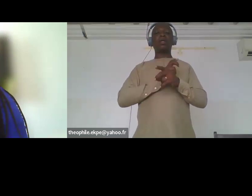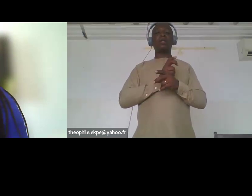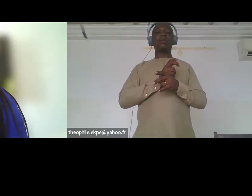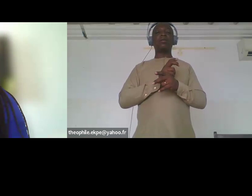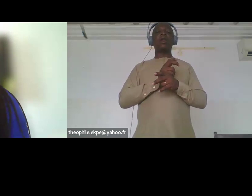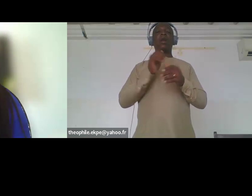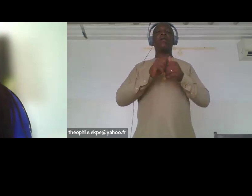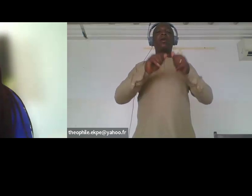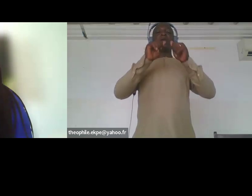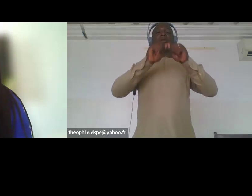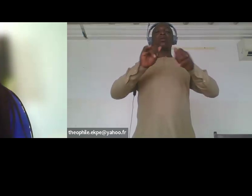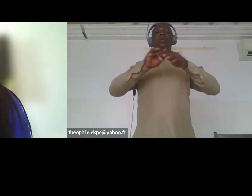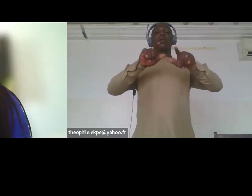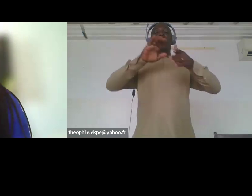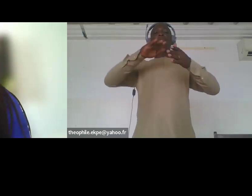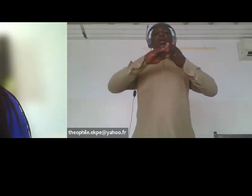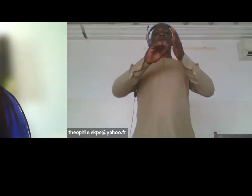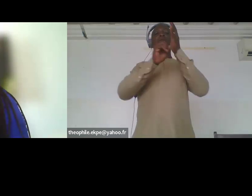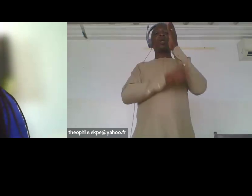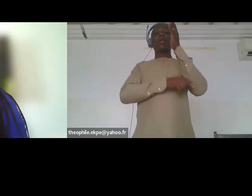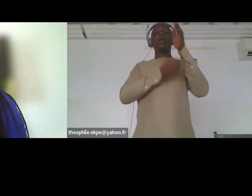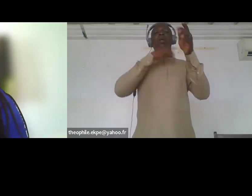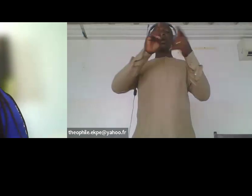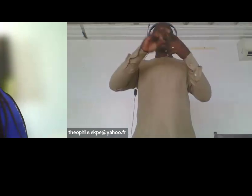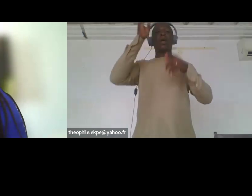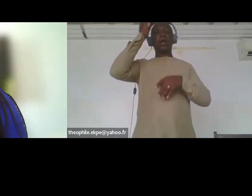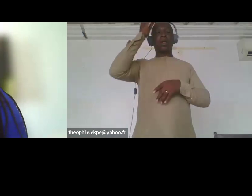durbel au centre du Sénégal et à Dakar